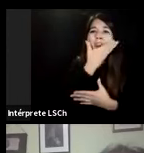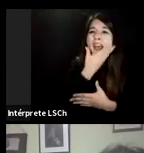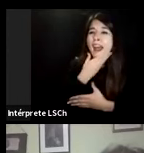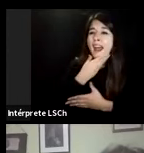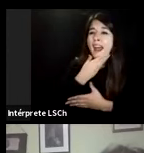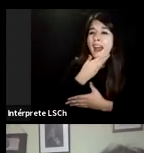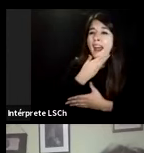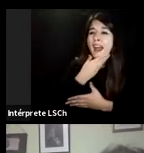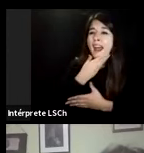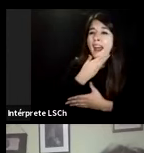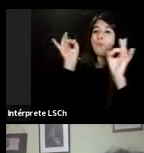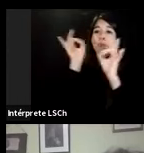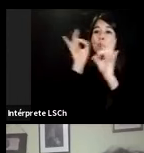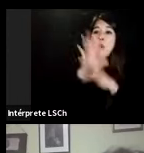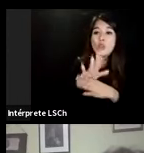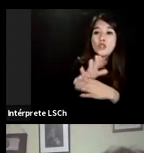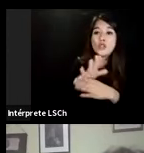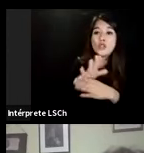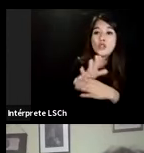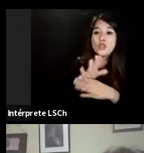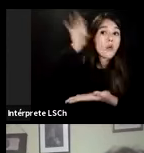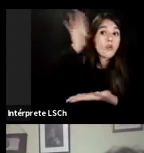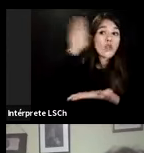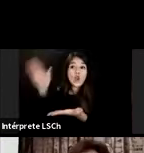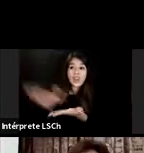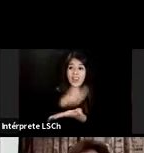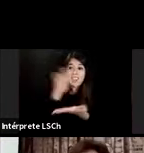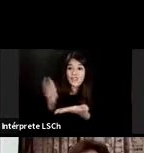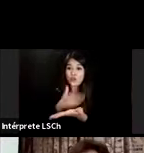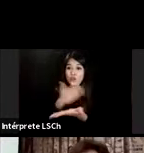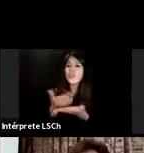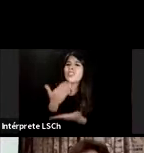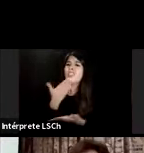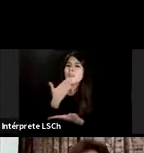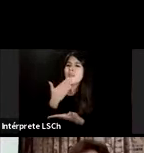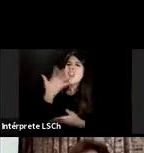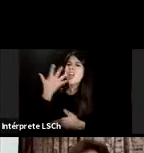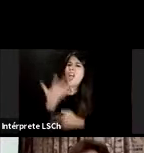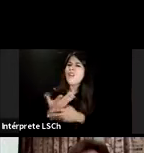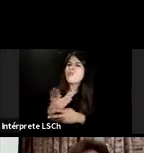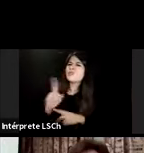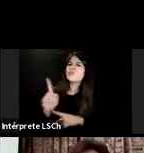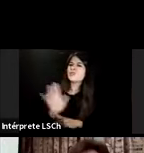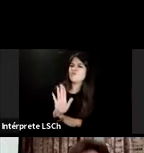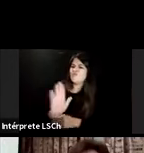el mundo de los audiolibros, hay también muchísima resistencia frente a este formato,